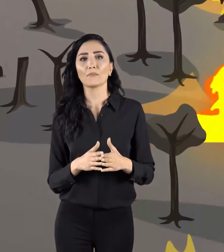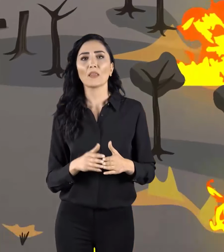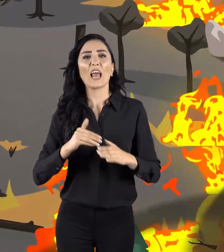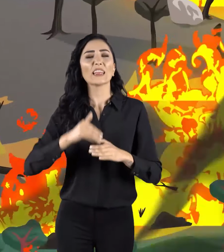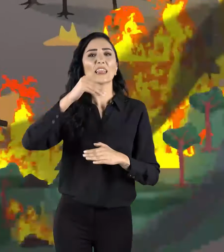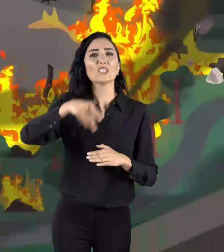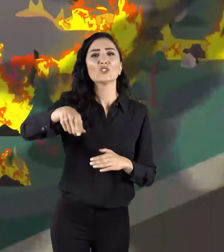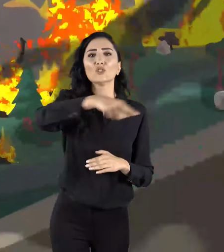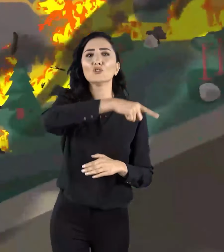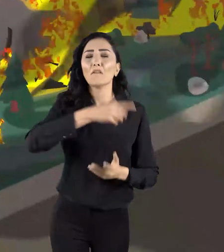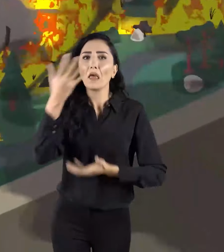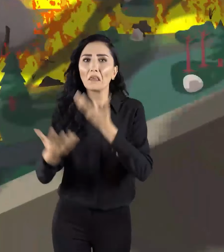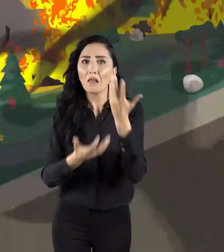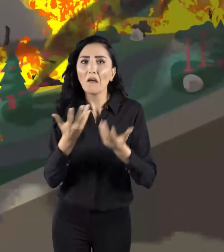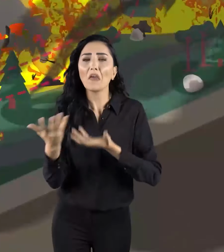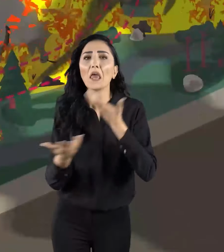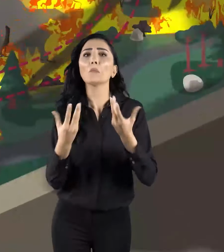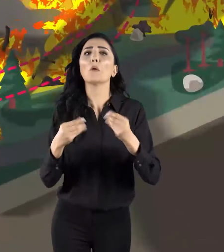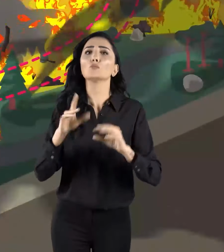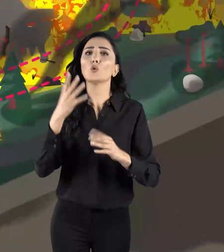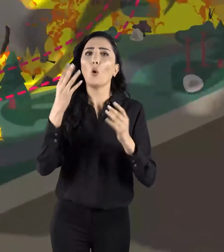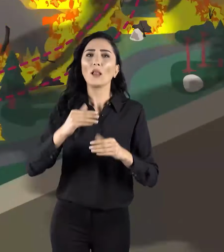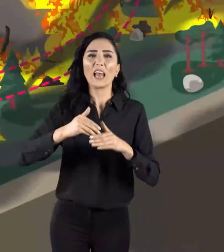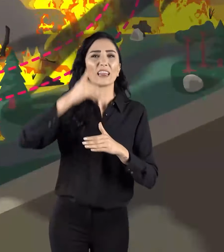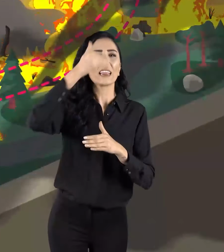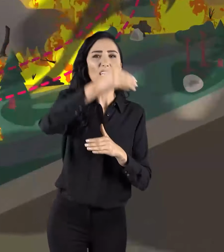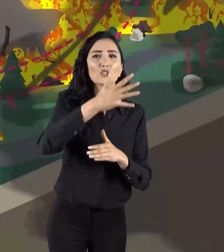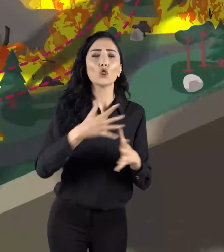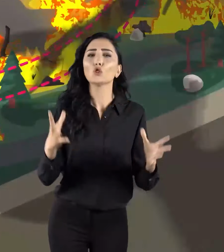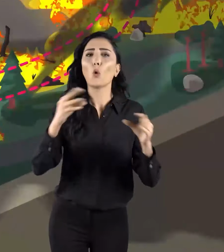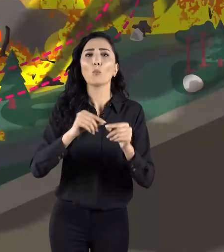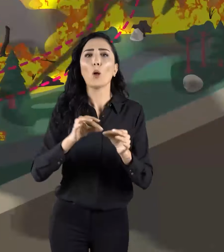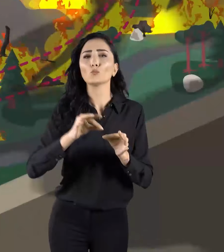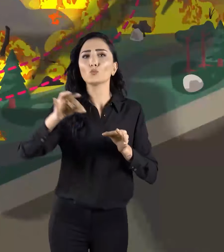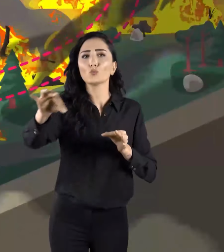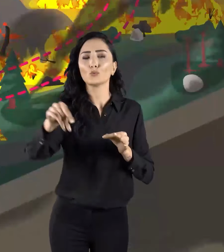Dış Çevre: Yanan ve yanmamış olan alanın dış kenarlarının toplam uzunluğudur.